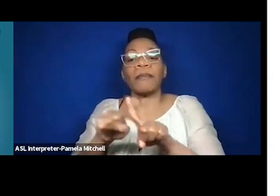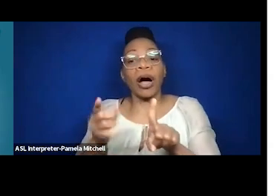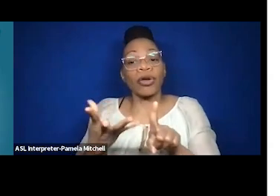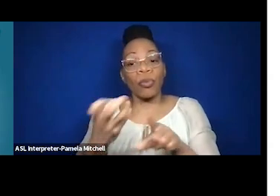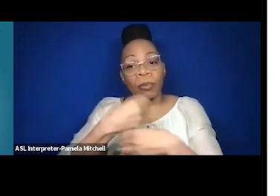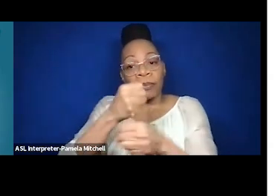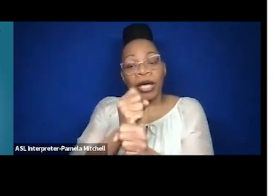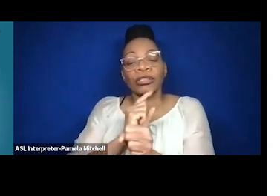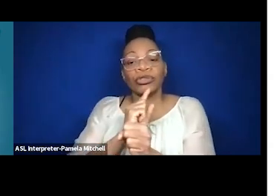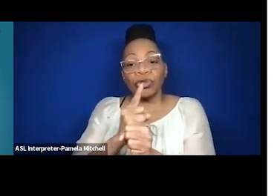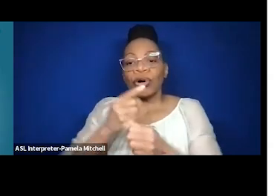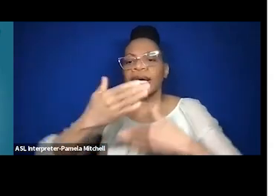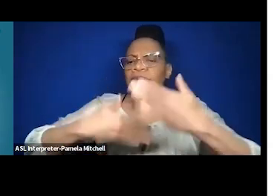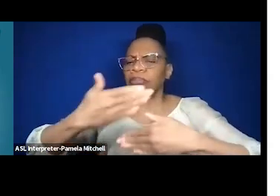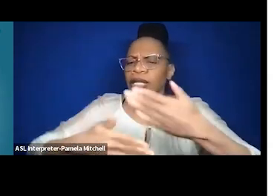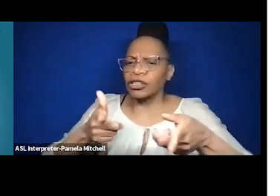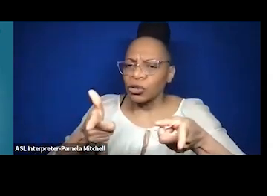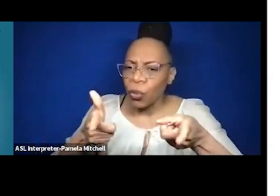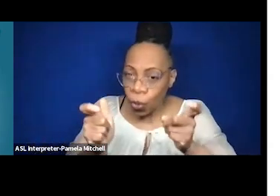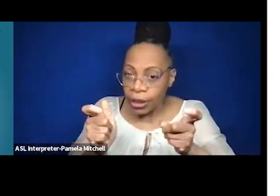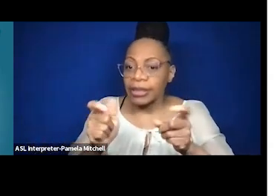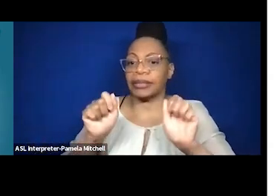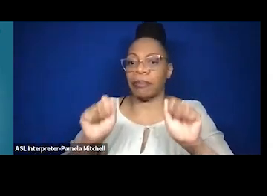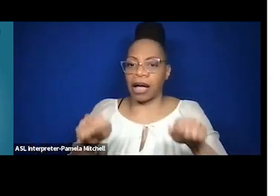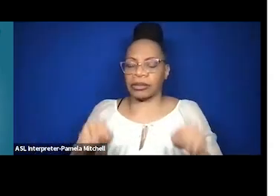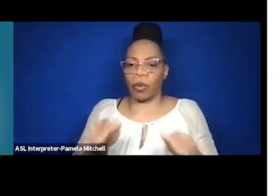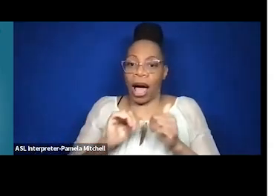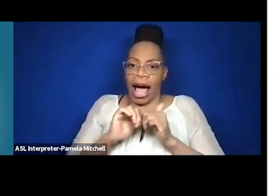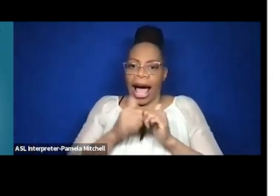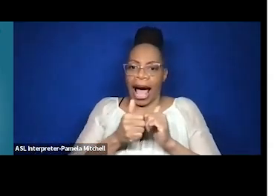y eficientemente posible. Y para hacer eso, maximizar el uso